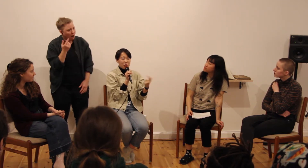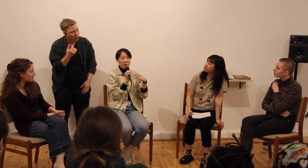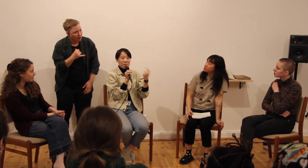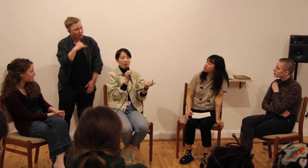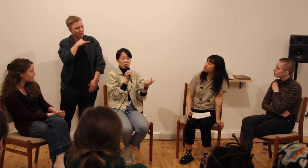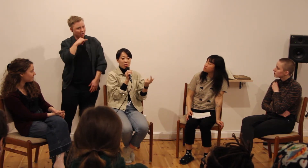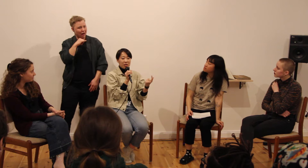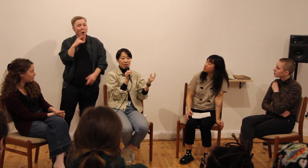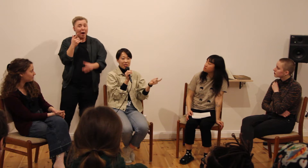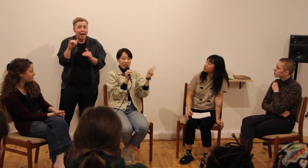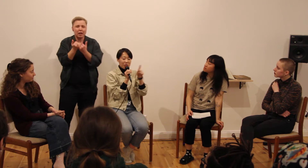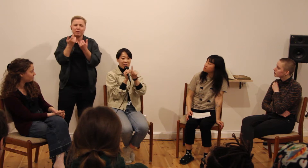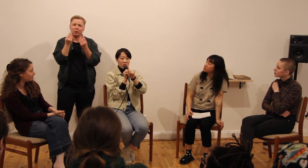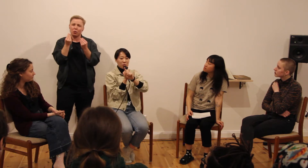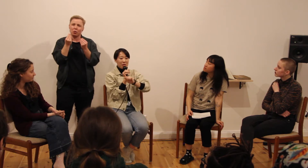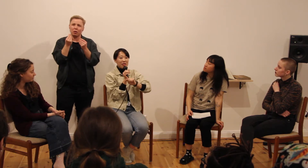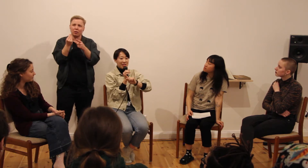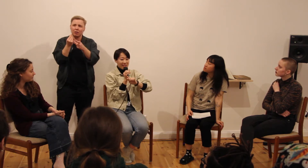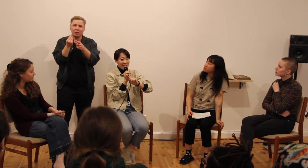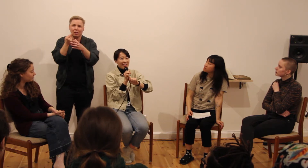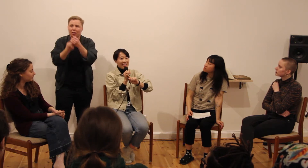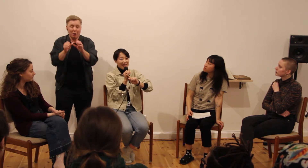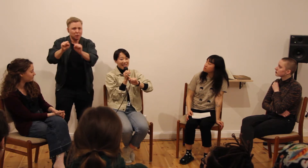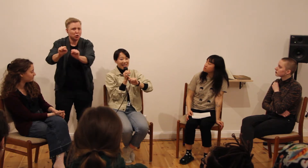Weil meine Eltern die erste Generation war die herkam.